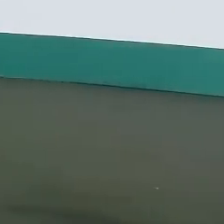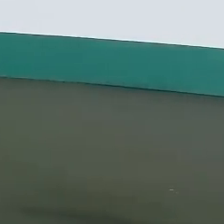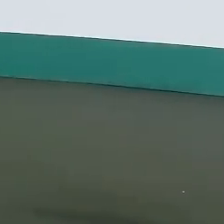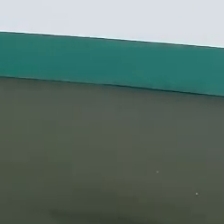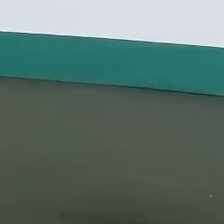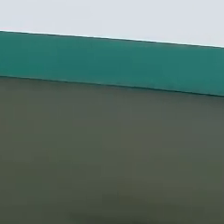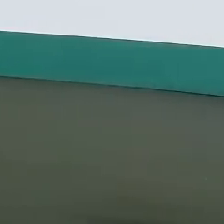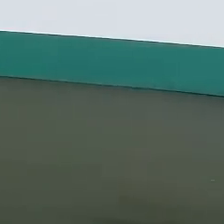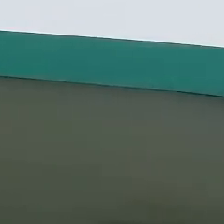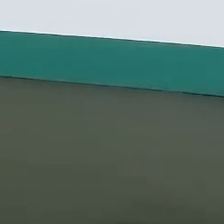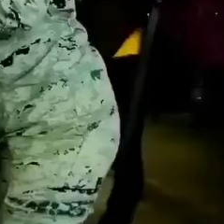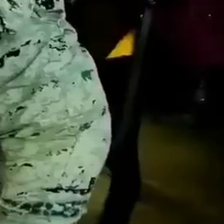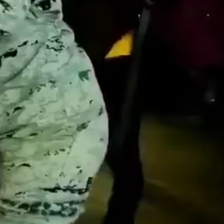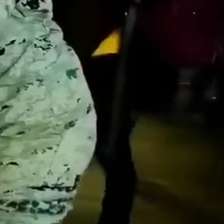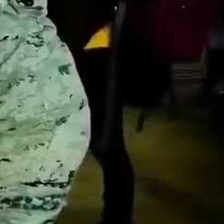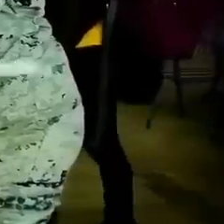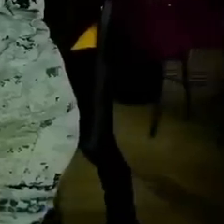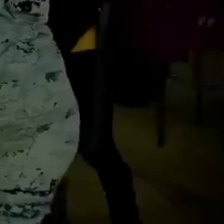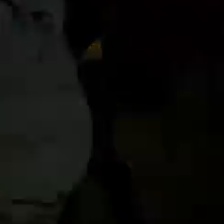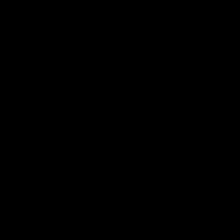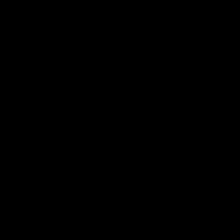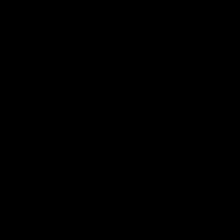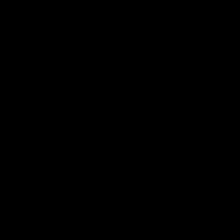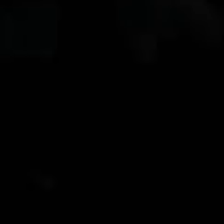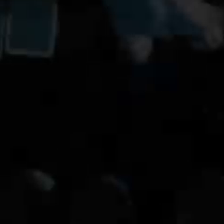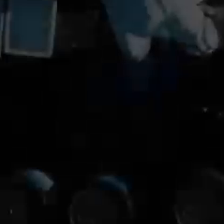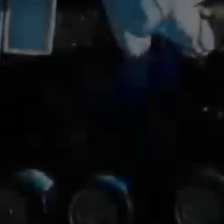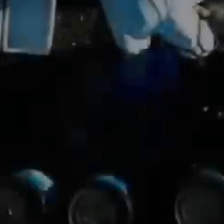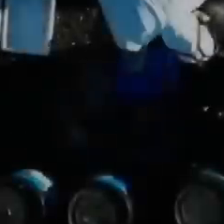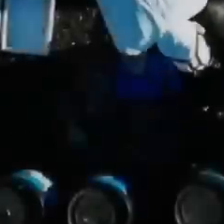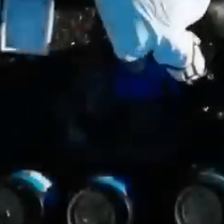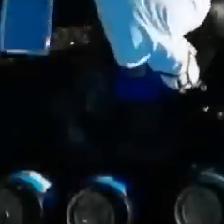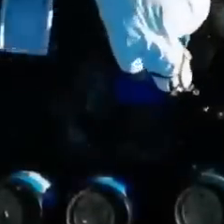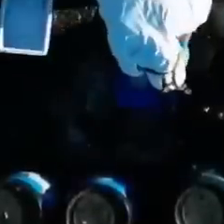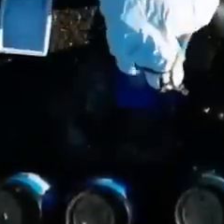schenau en el gabinete de seguridad del gobierno de México se han incrementado los esfuerzos